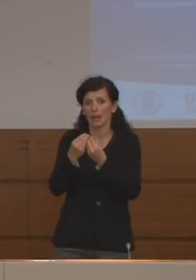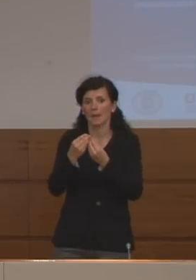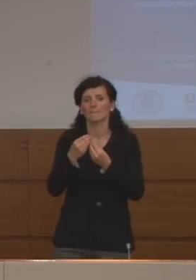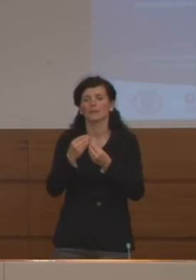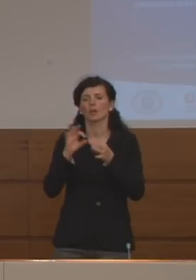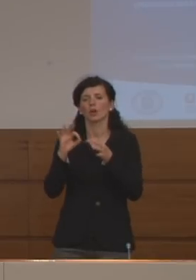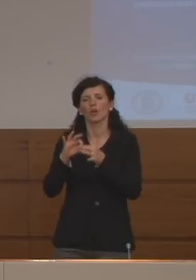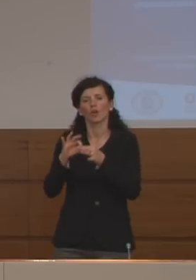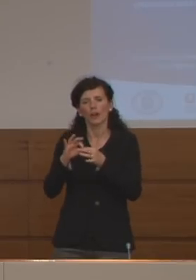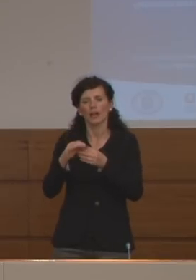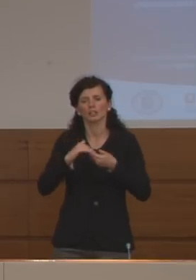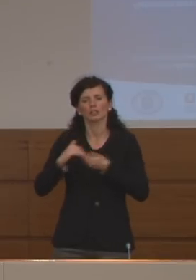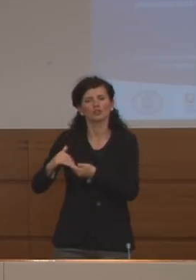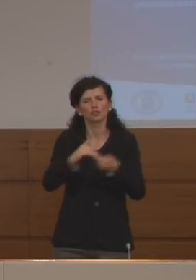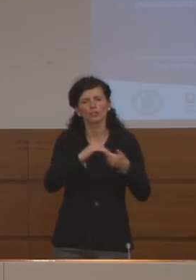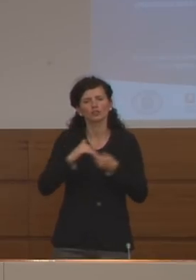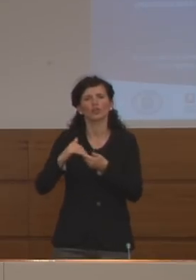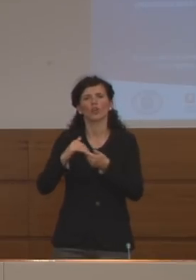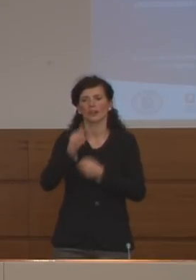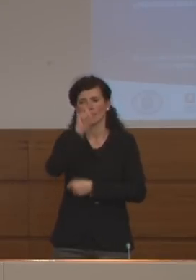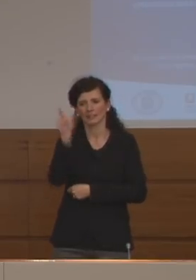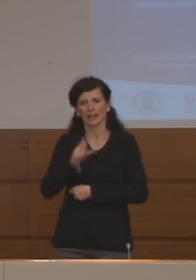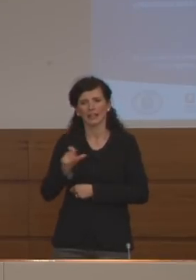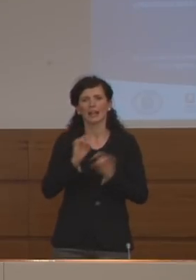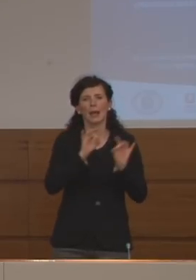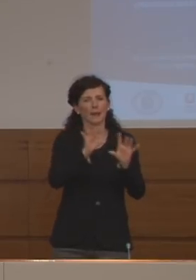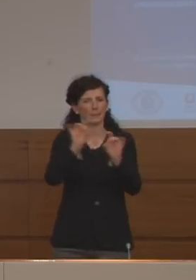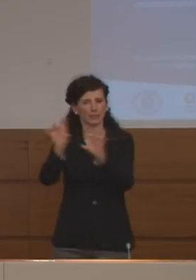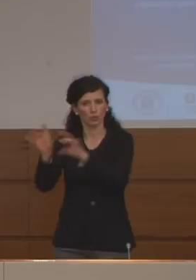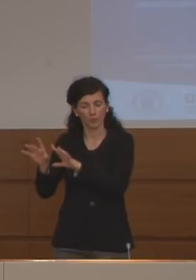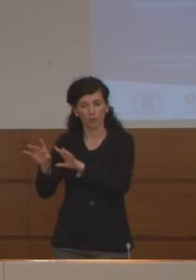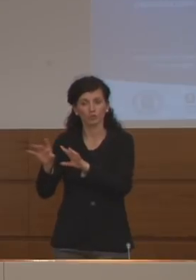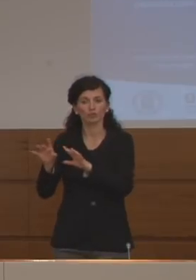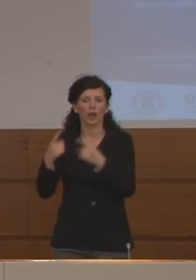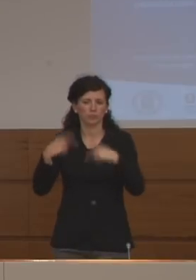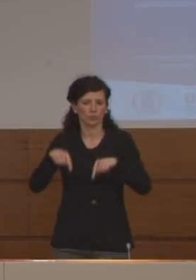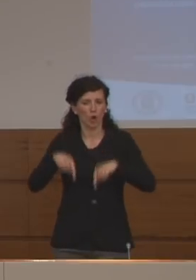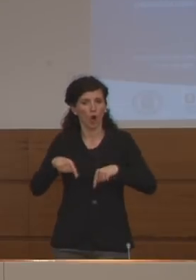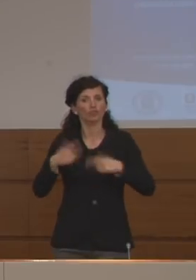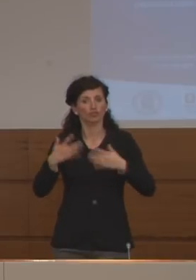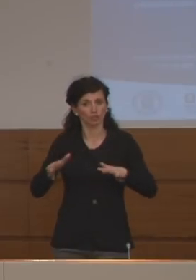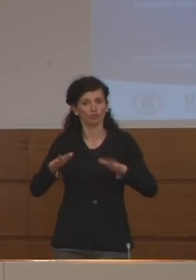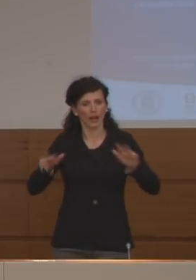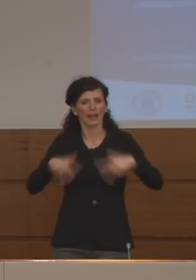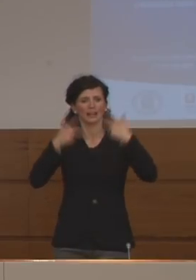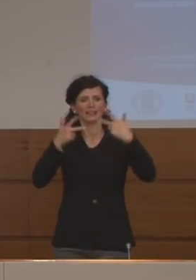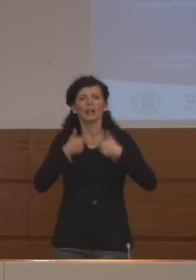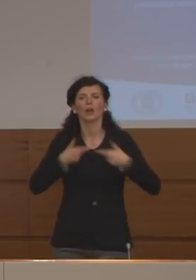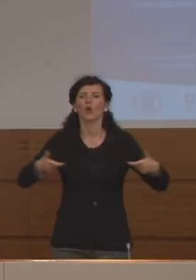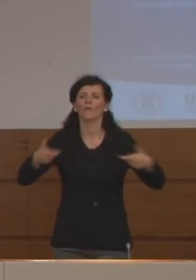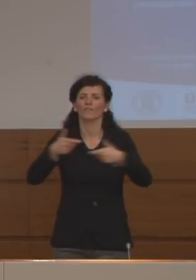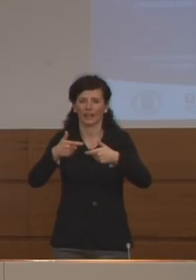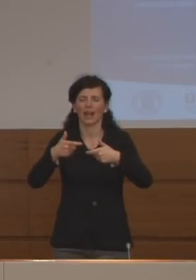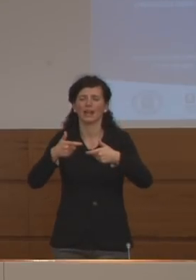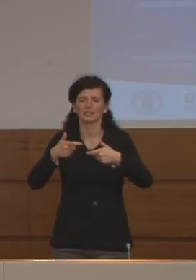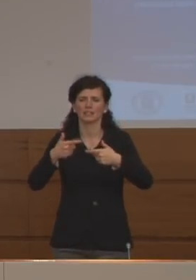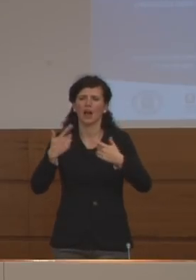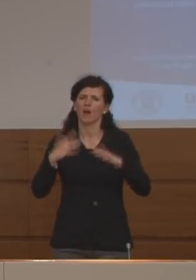Epidemiologia, con cui anche oggi in teleconferenza c'è stato un confronto in